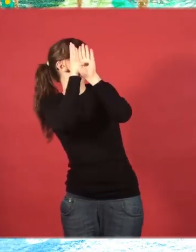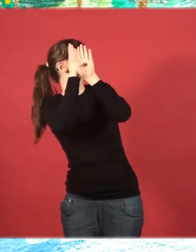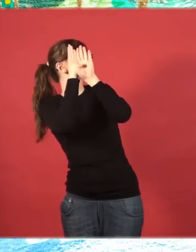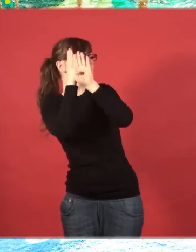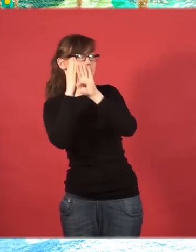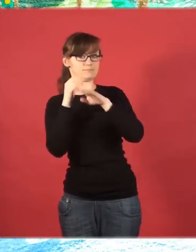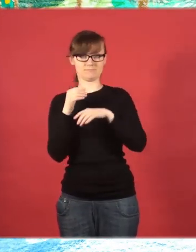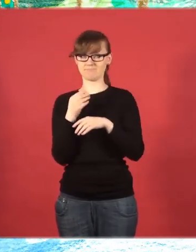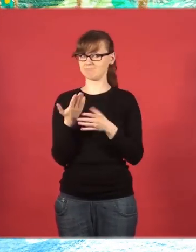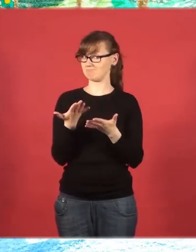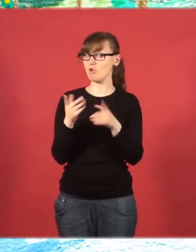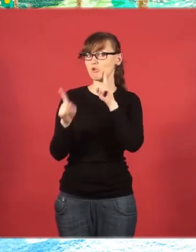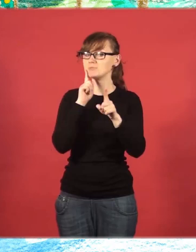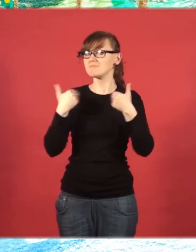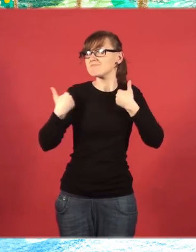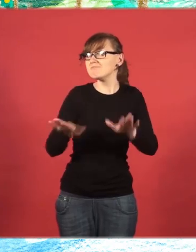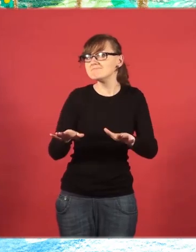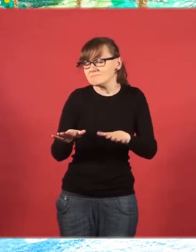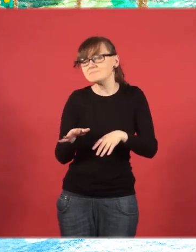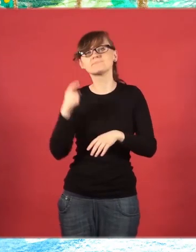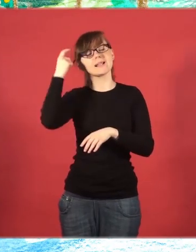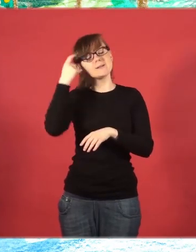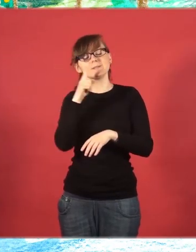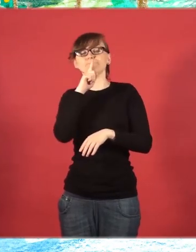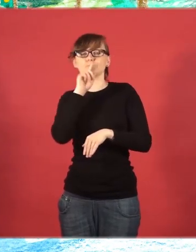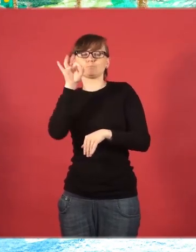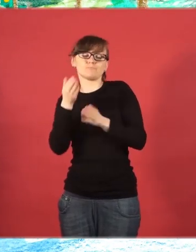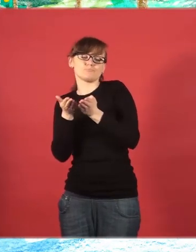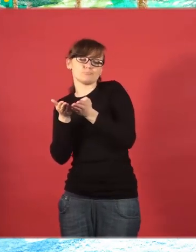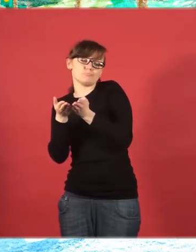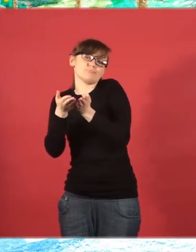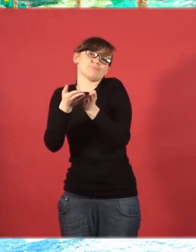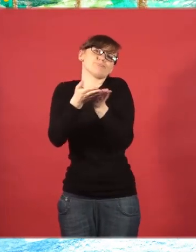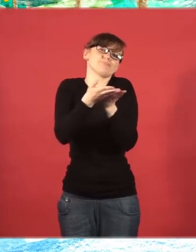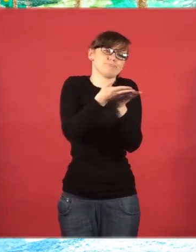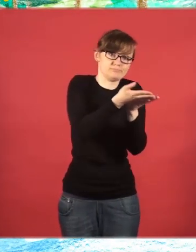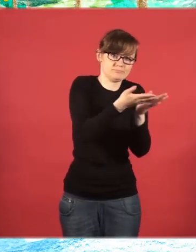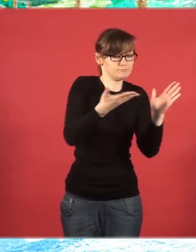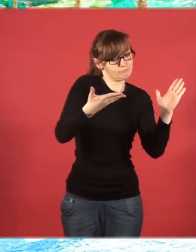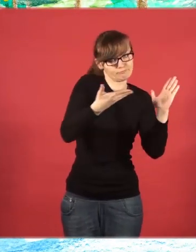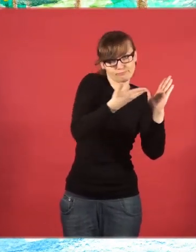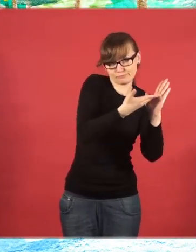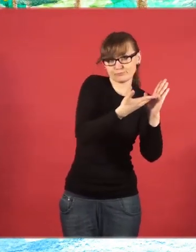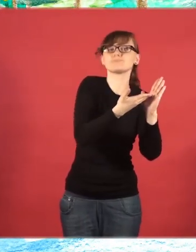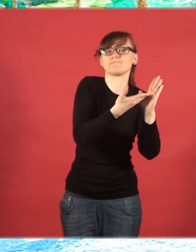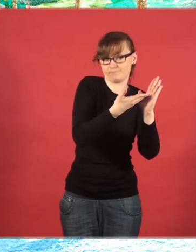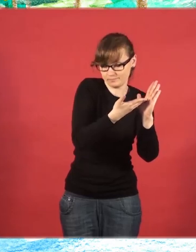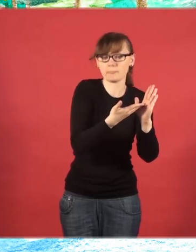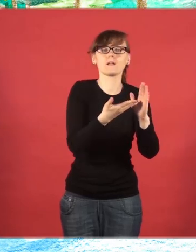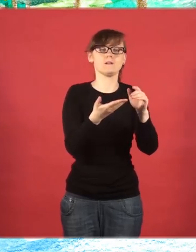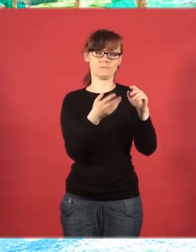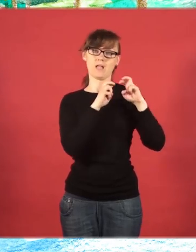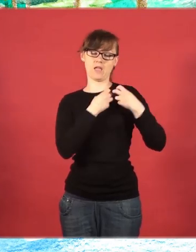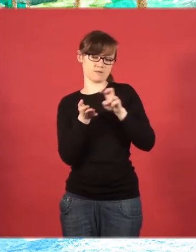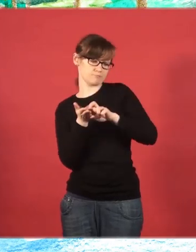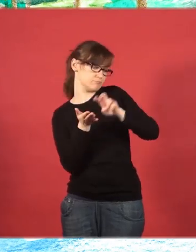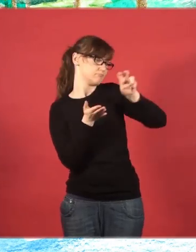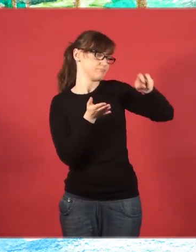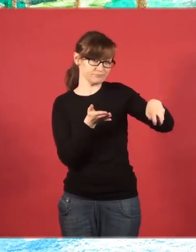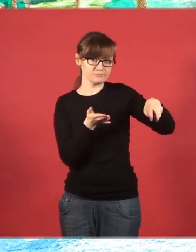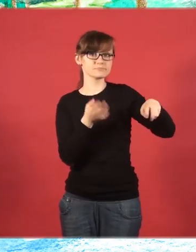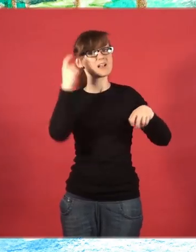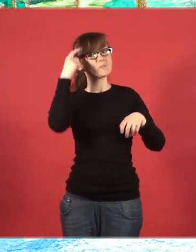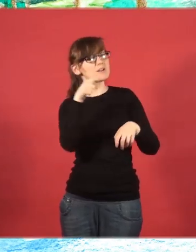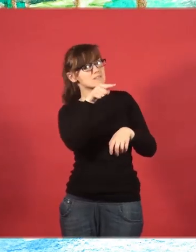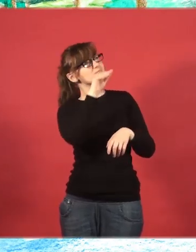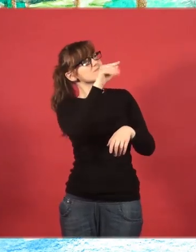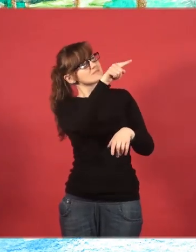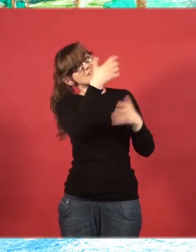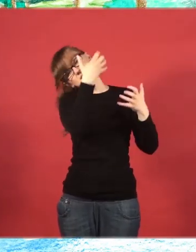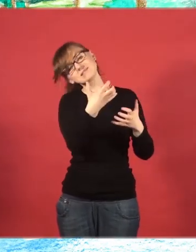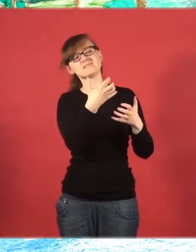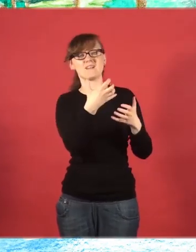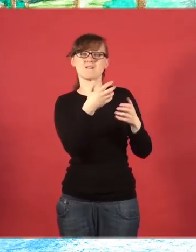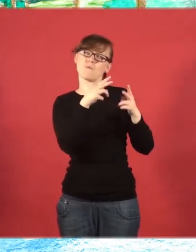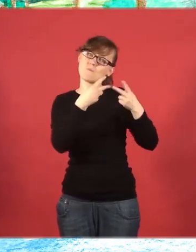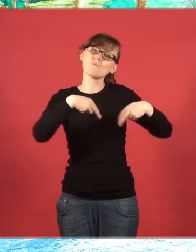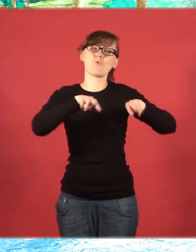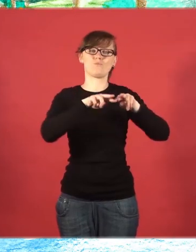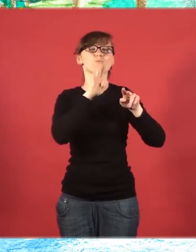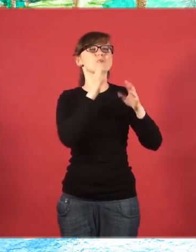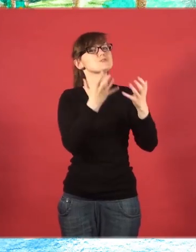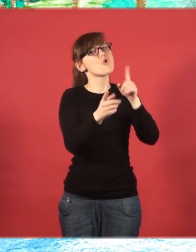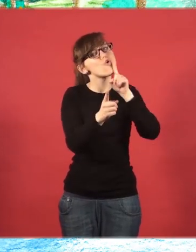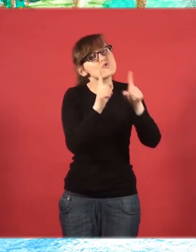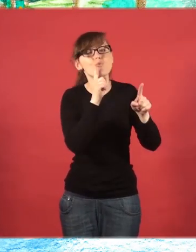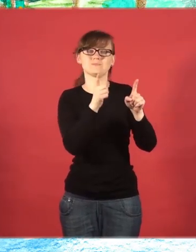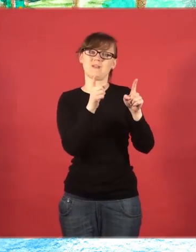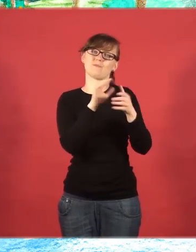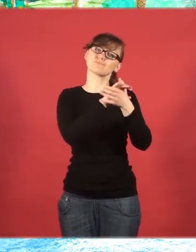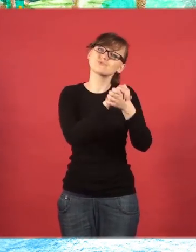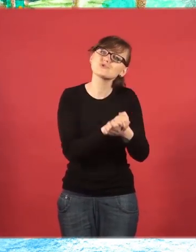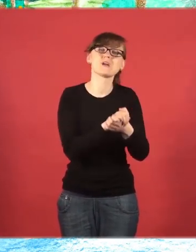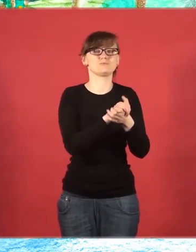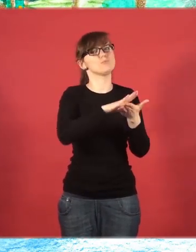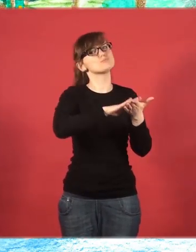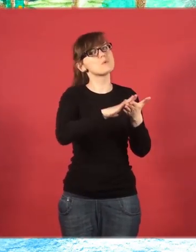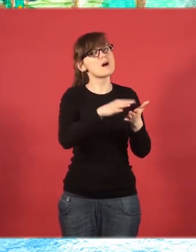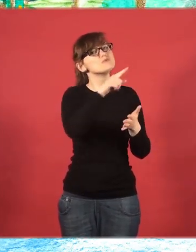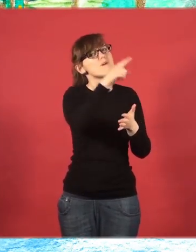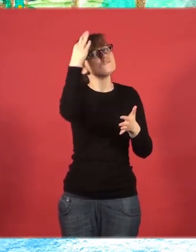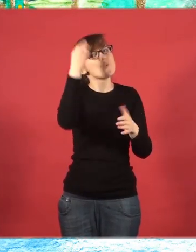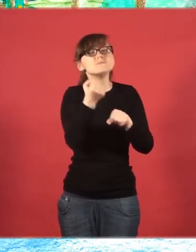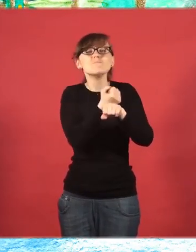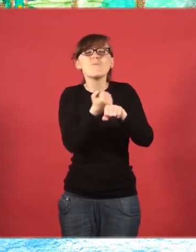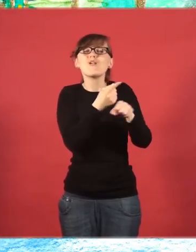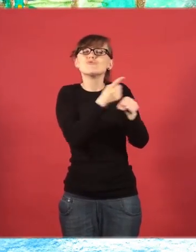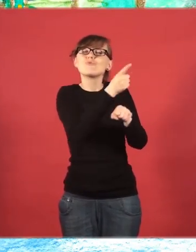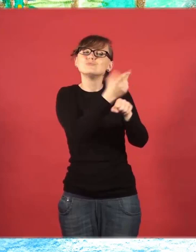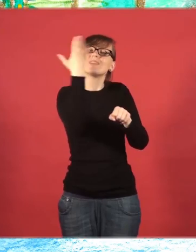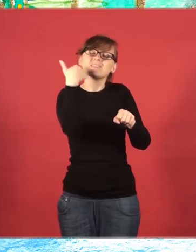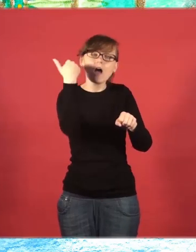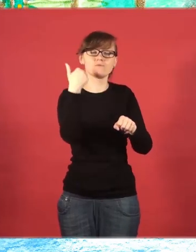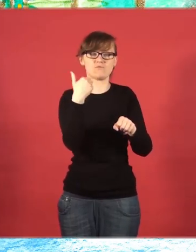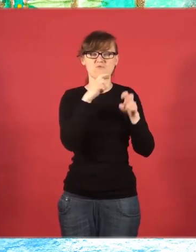Nie patrząc na chłopca, płyneli i wyskoczyła na brzeg. Chciała odejść, lecz Gilbert położył jej rękę na ramieniu. Przeprosił ją za to, że zażartował z jej włosów i poprosił, aby zostali przyjaciółmi.